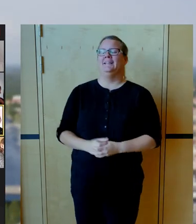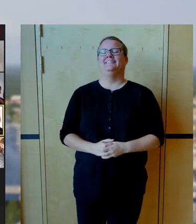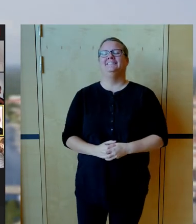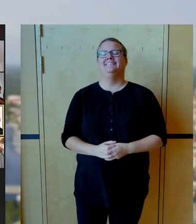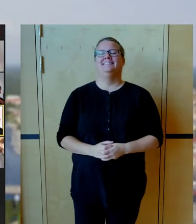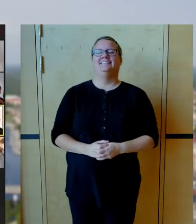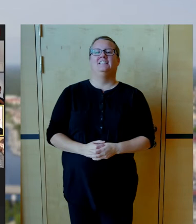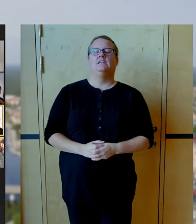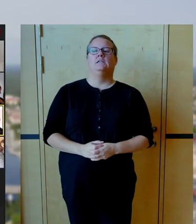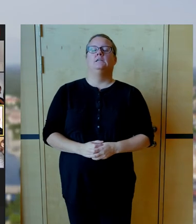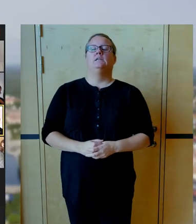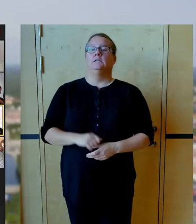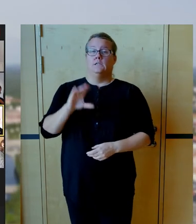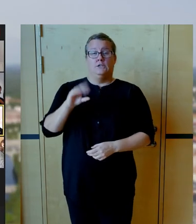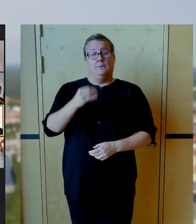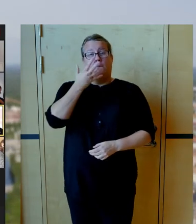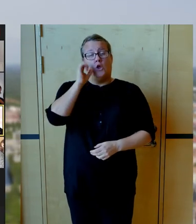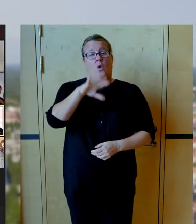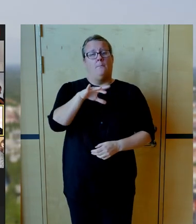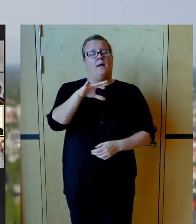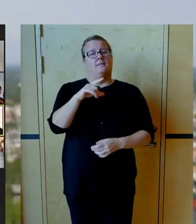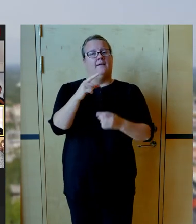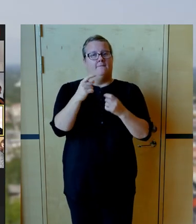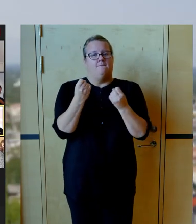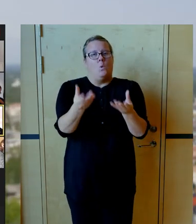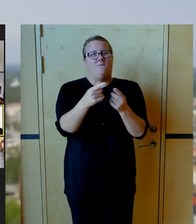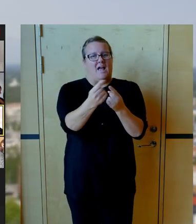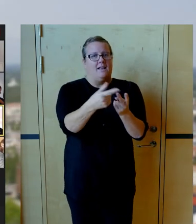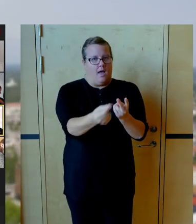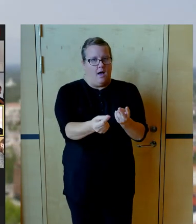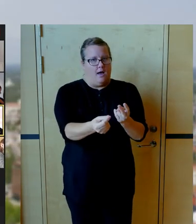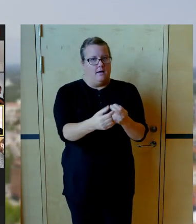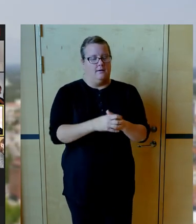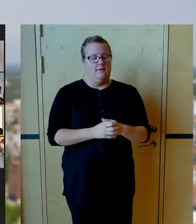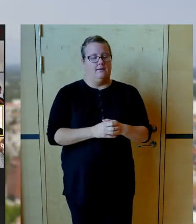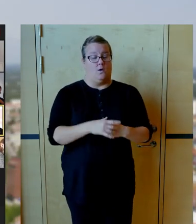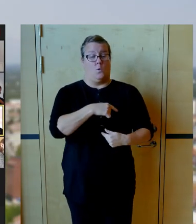De pratar om valfrihet här och att vi i alliansen skulle på något sätt försöka tvinga